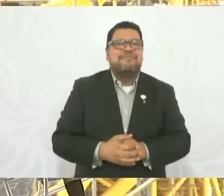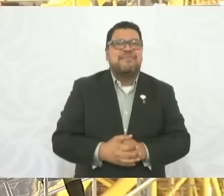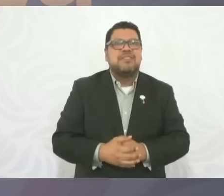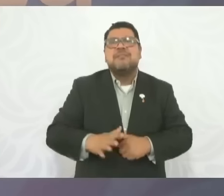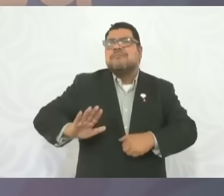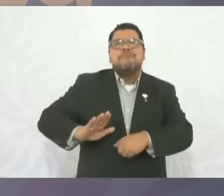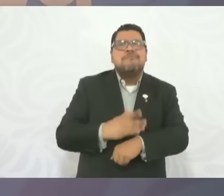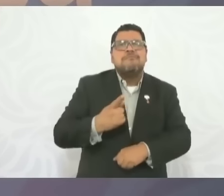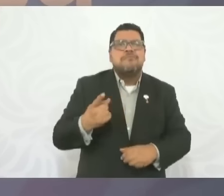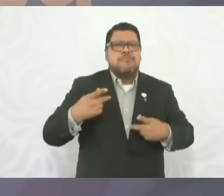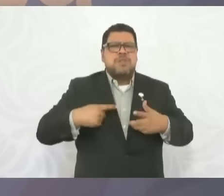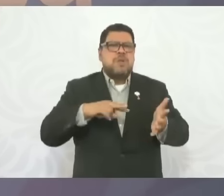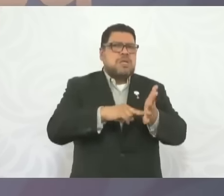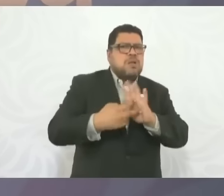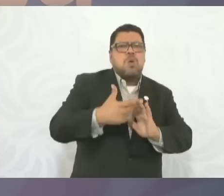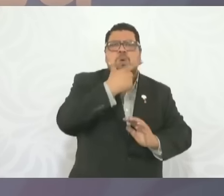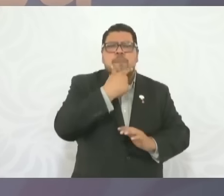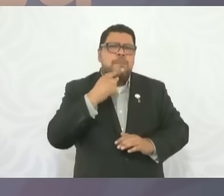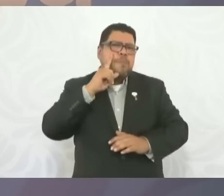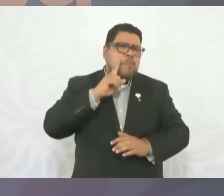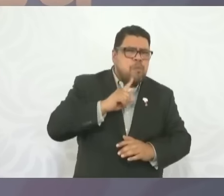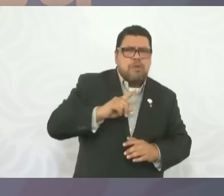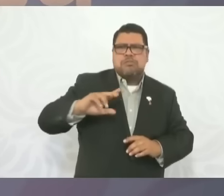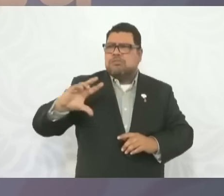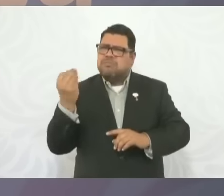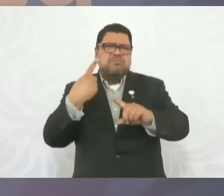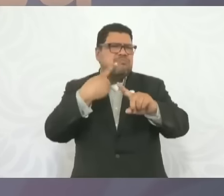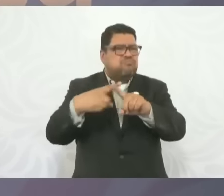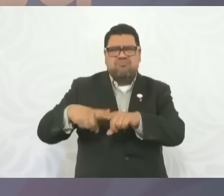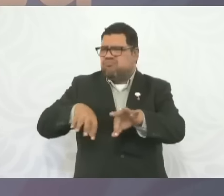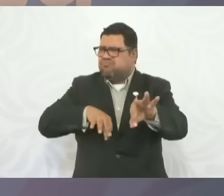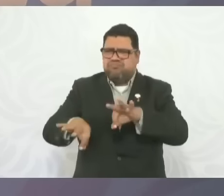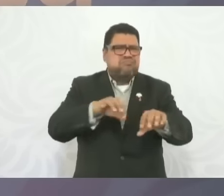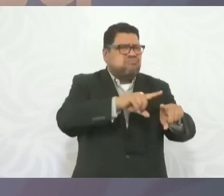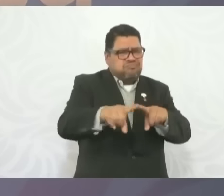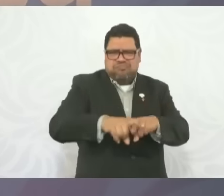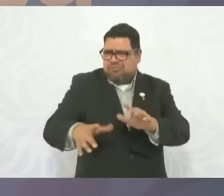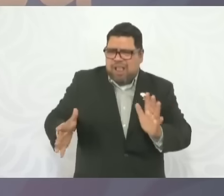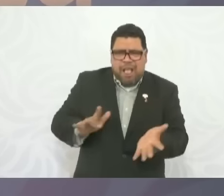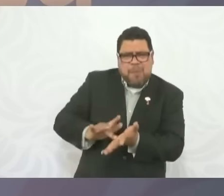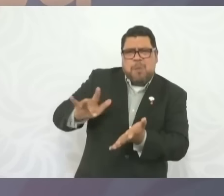por miles de ingenieras, ingenieros, técnicas, técnicos y trabajadores mexicanos, junto con la